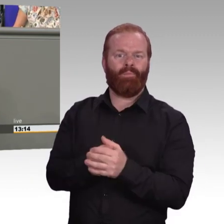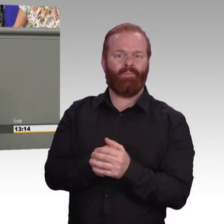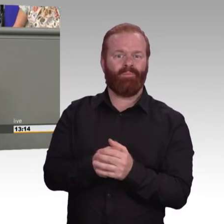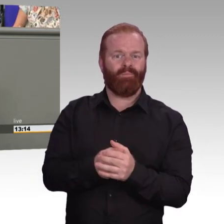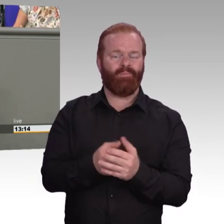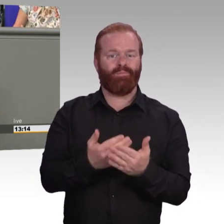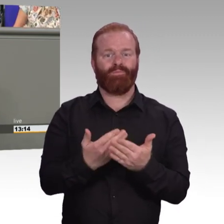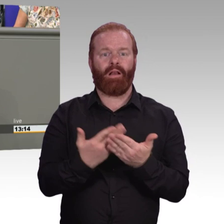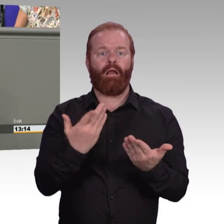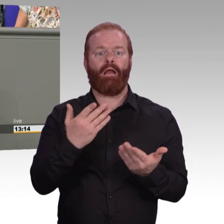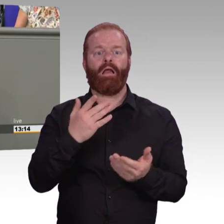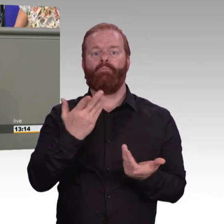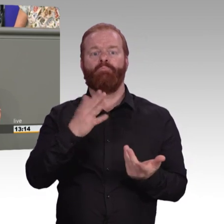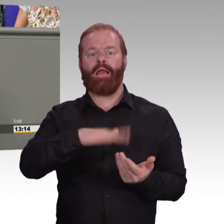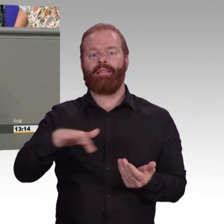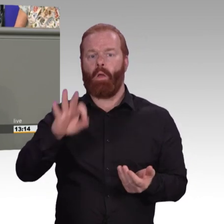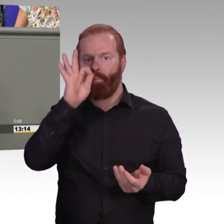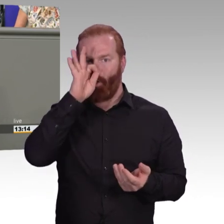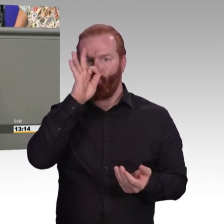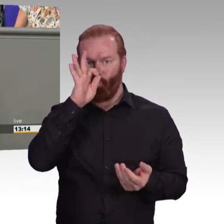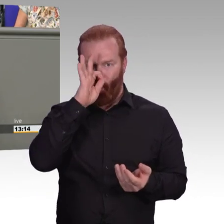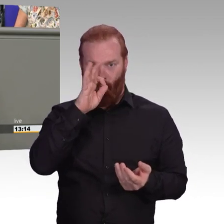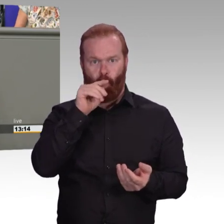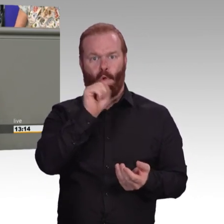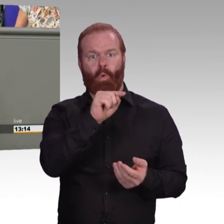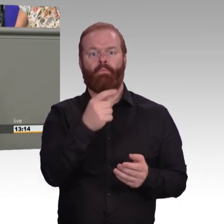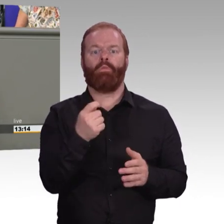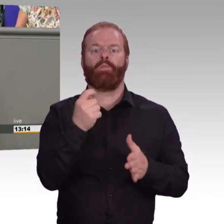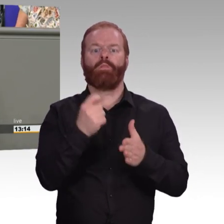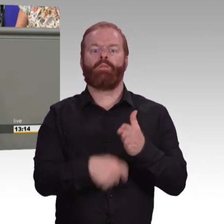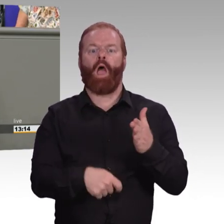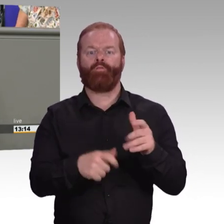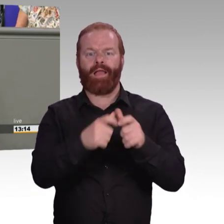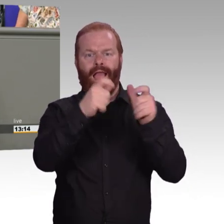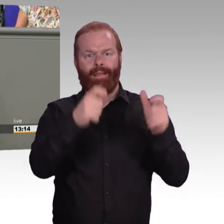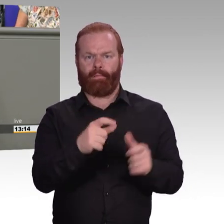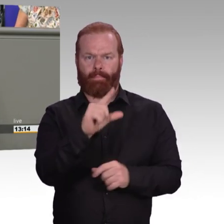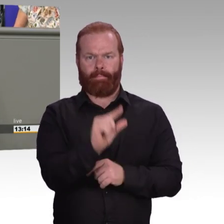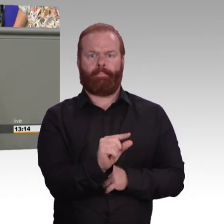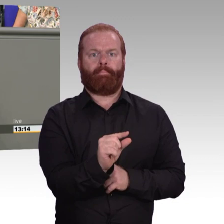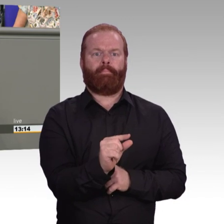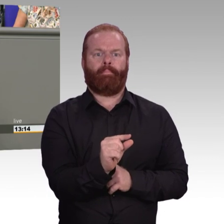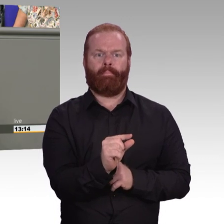viele Möglichkeiten nicht an die Hand geben, um Straftaten gegen Kinder in diesem Bereich auch tatsächlich aufzudecken.